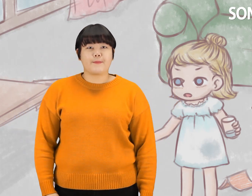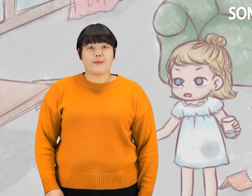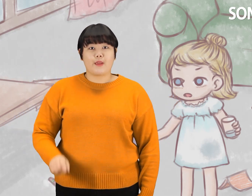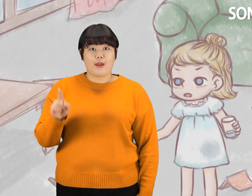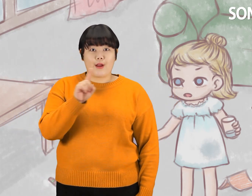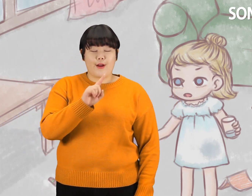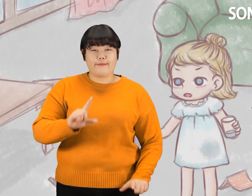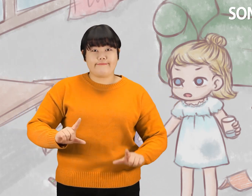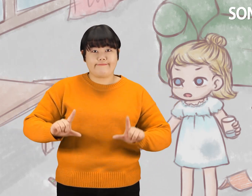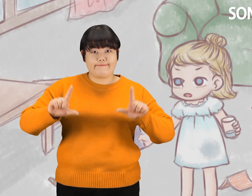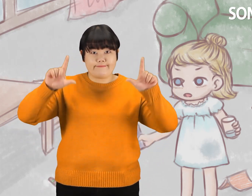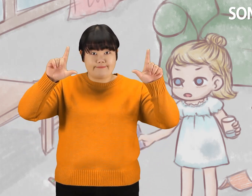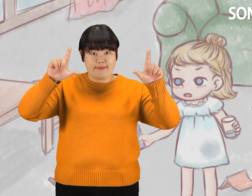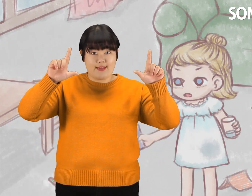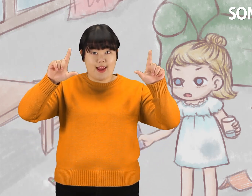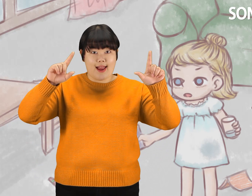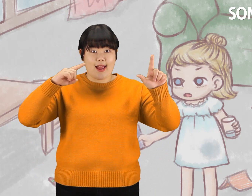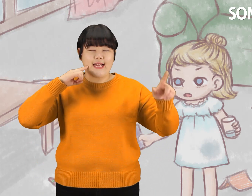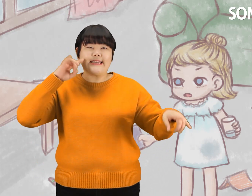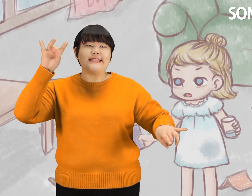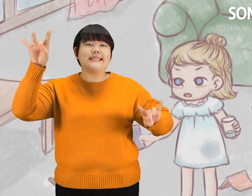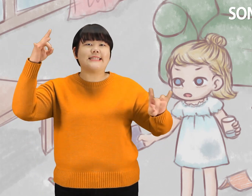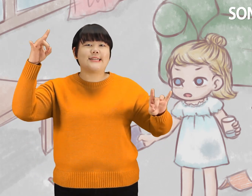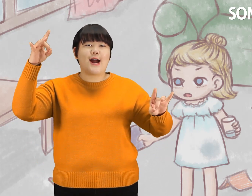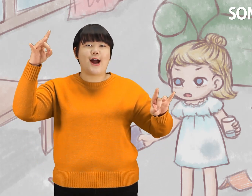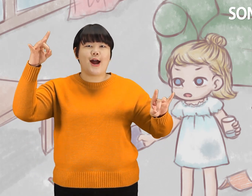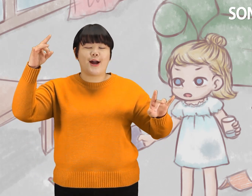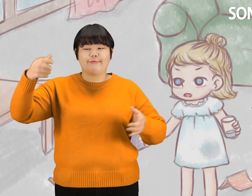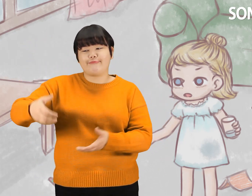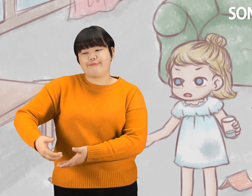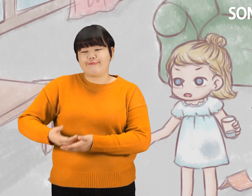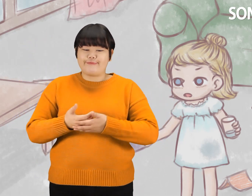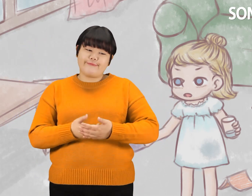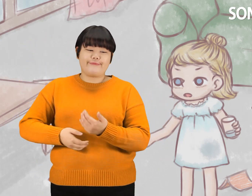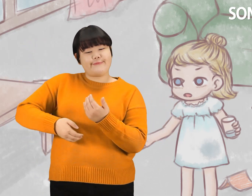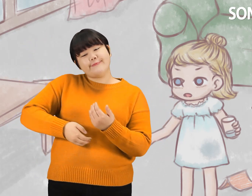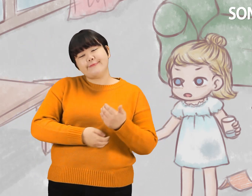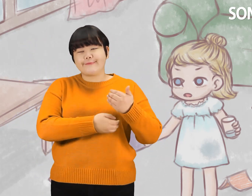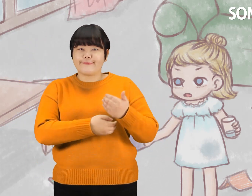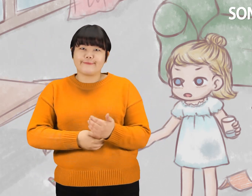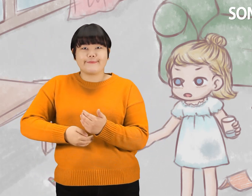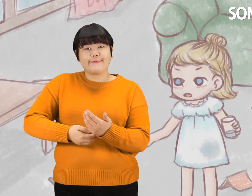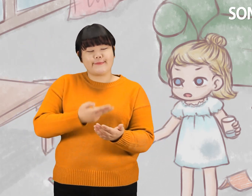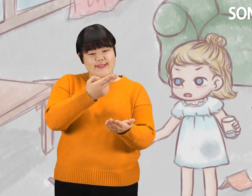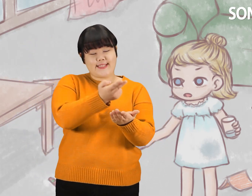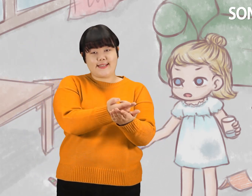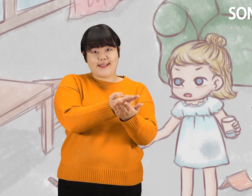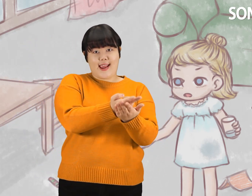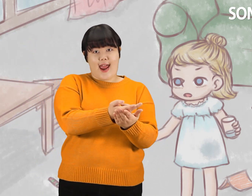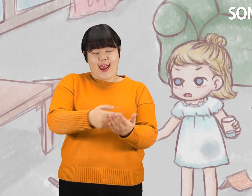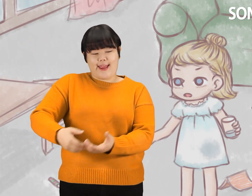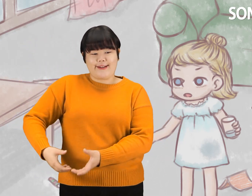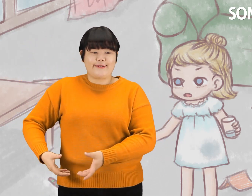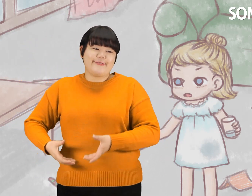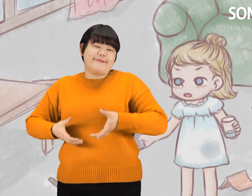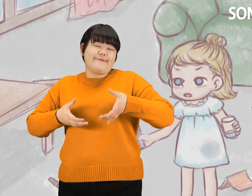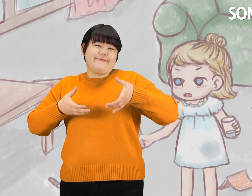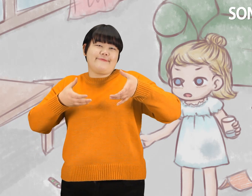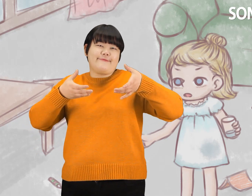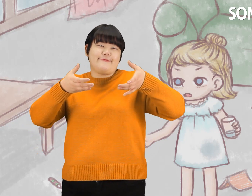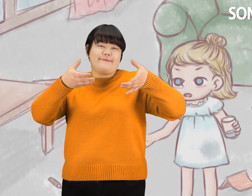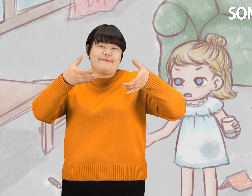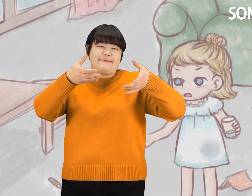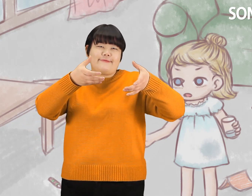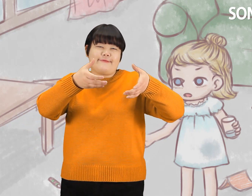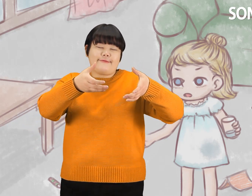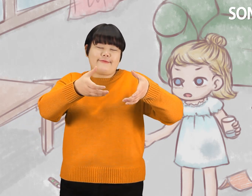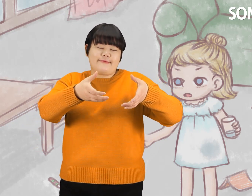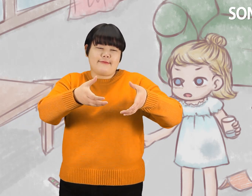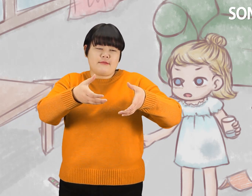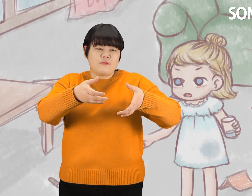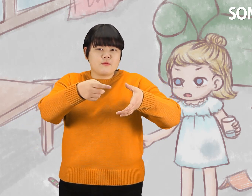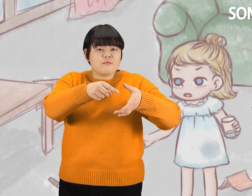一日は、人形をベッドに姉妹うとして